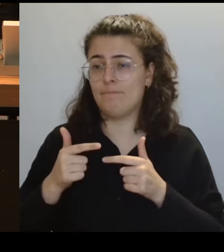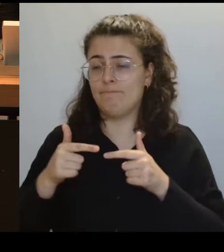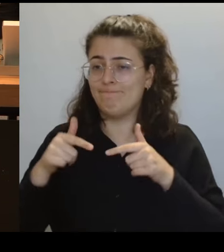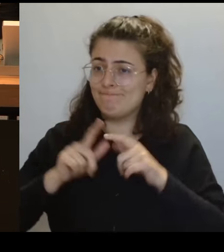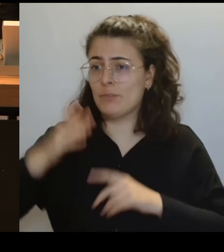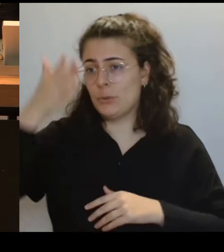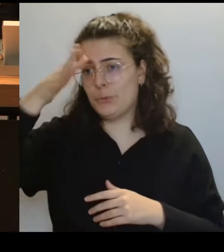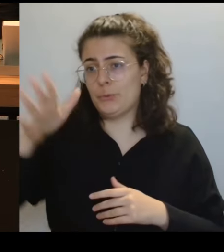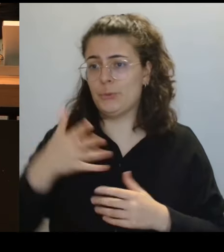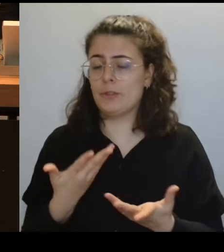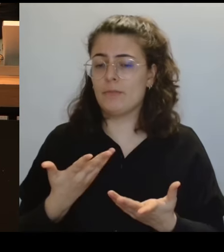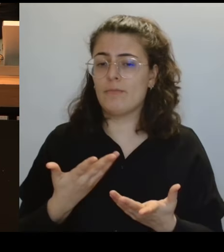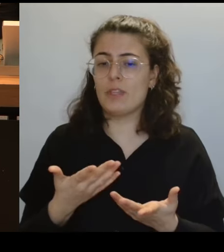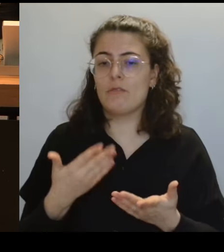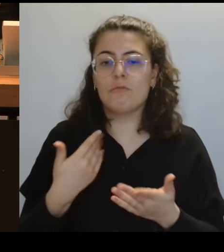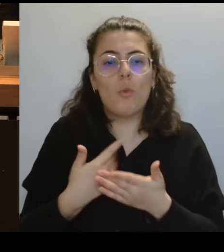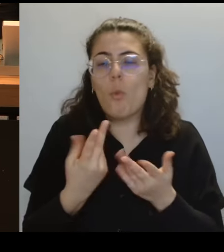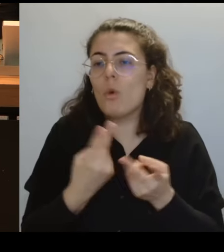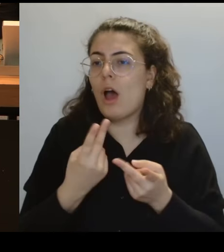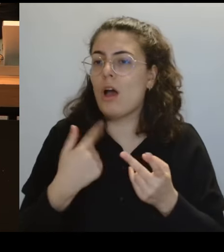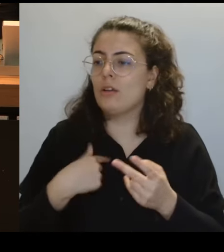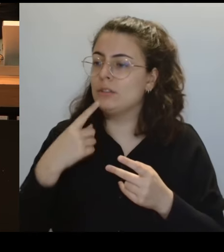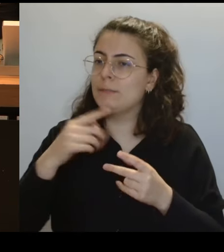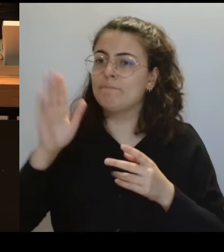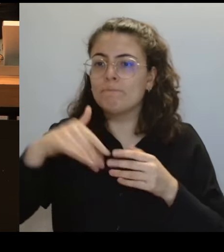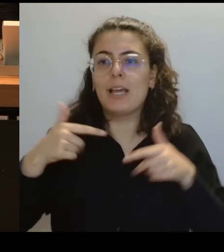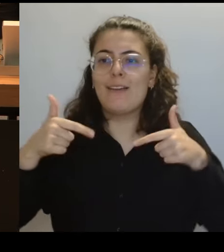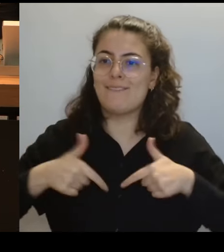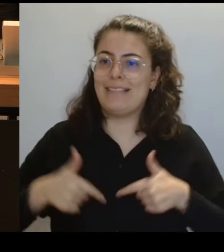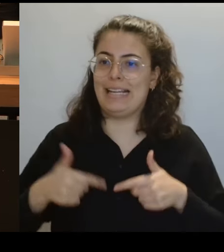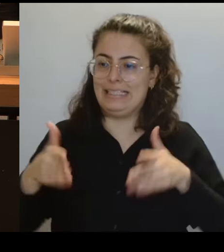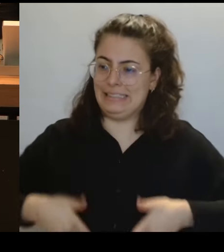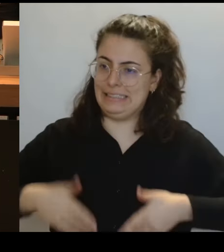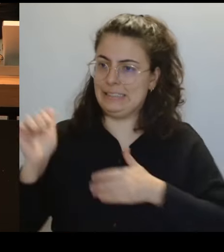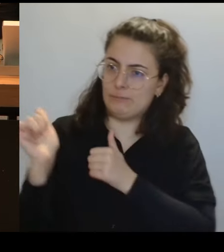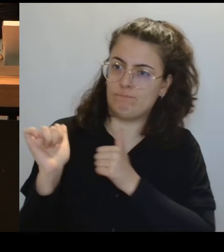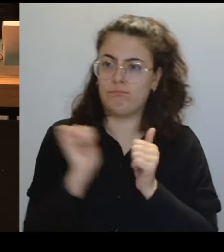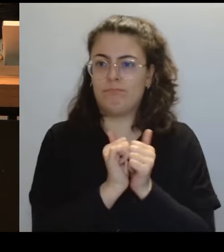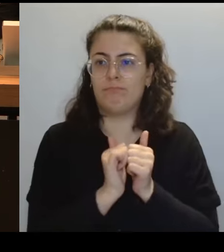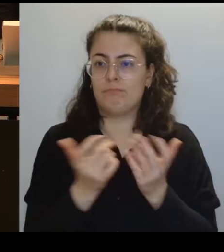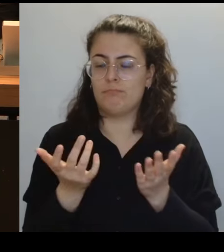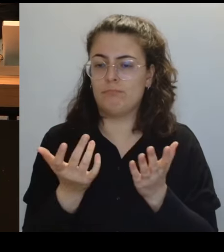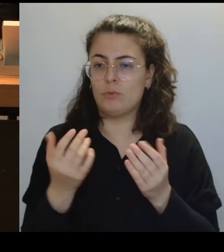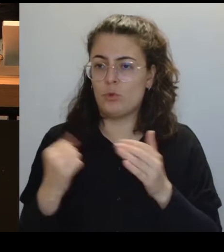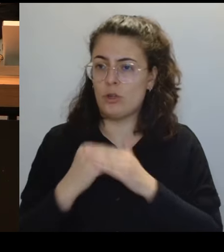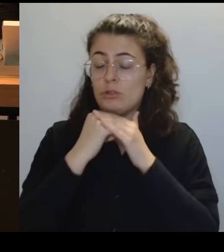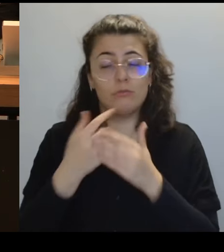Pflegedienst, der mich dabei unterstützt. Das ist eine riesige Herausforderung, über die wir dort reden. Und das sollten wir auch